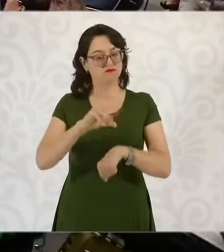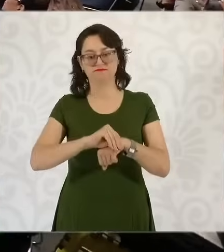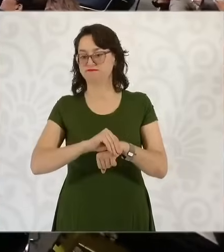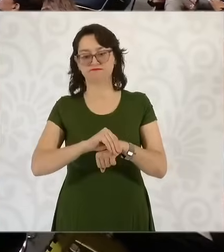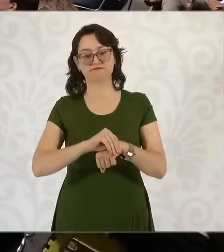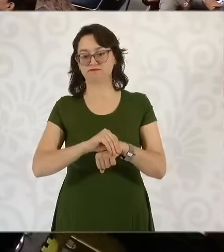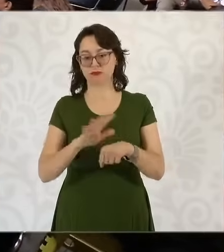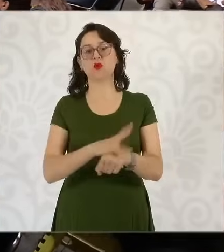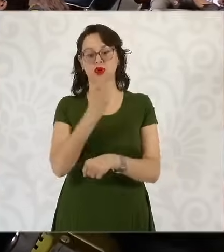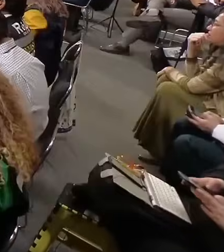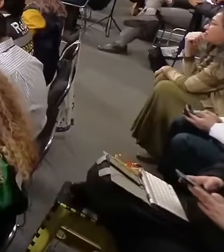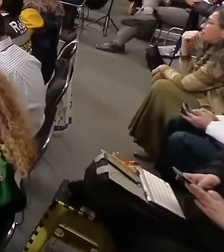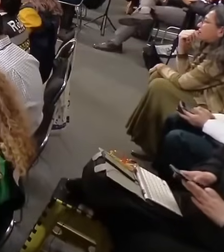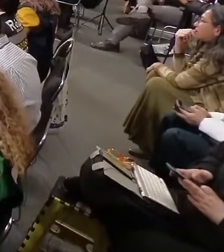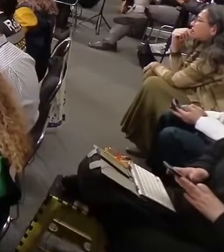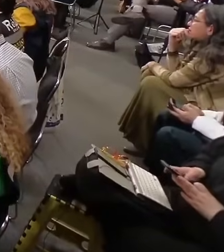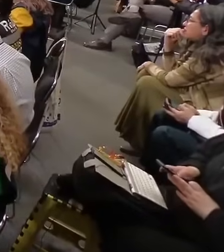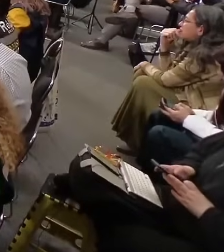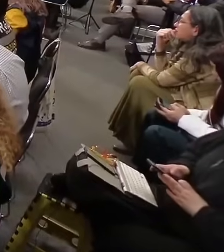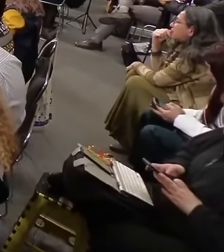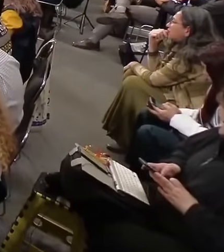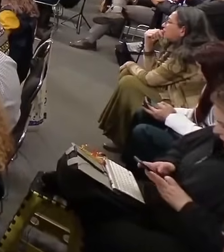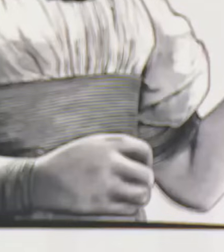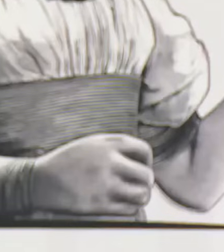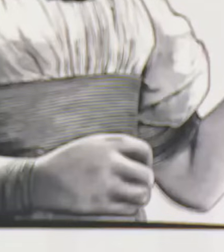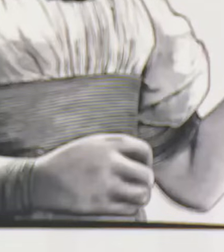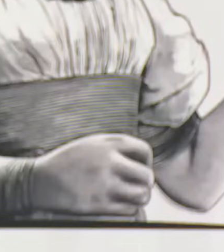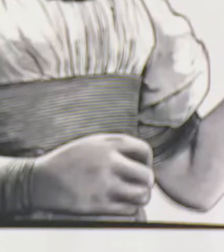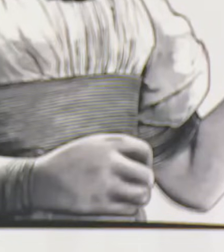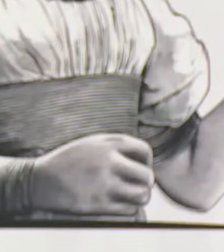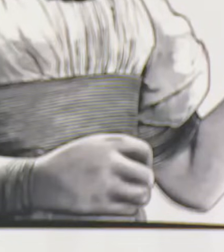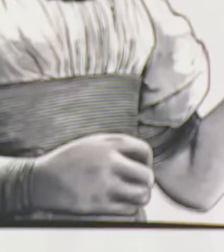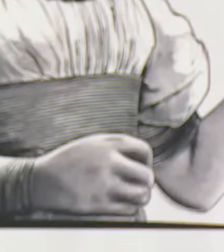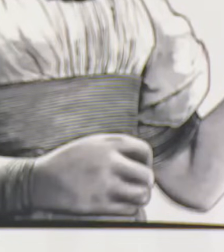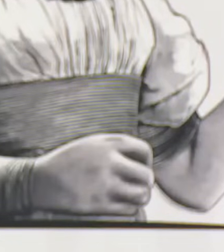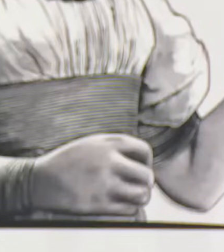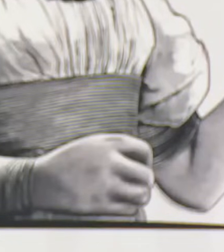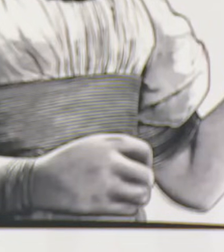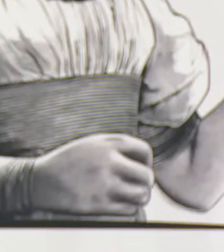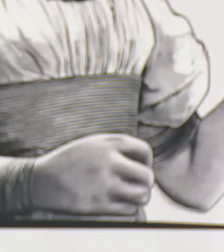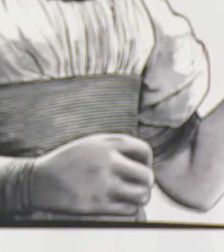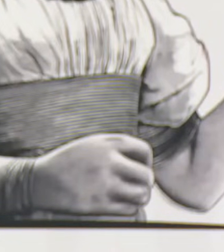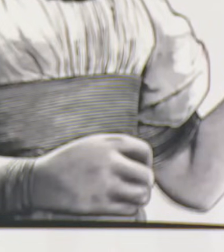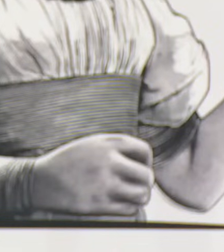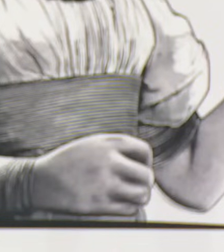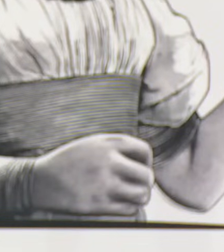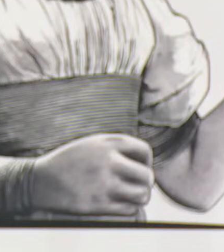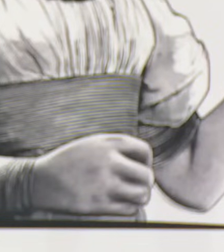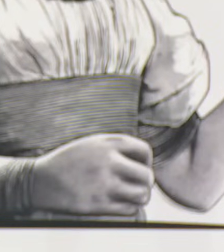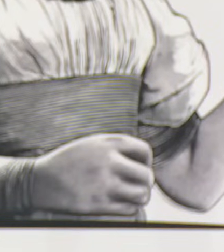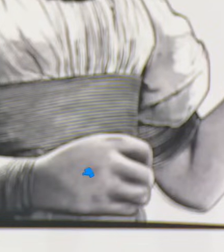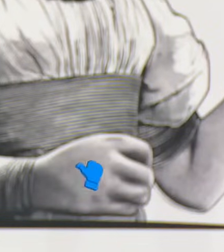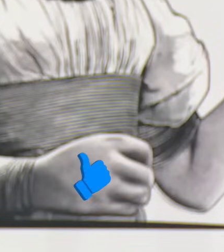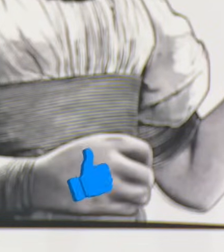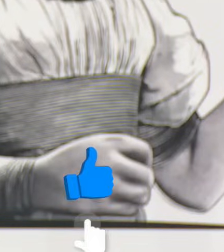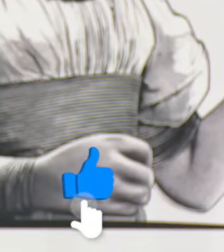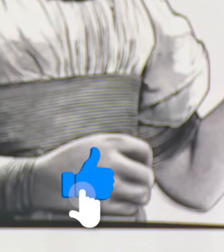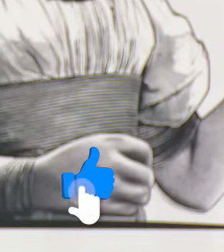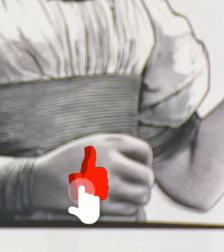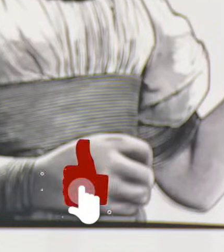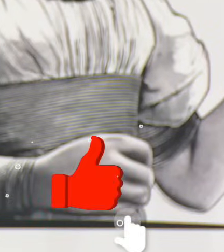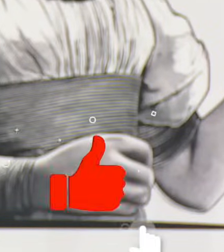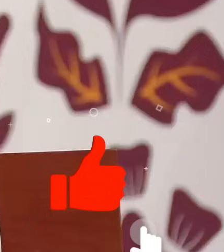por eso modificamos la Constitución y por eso la ley que en su momento cambió el